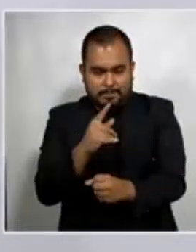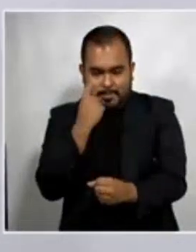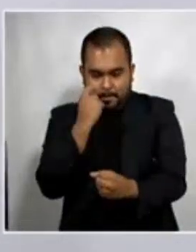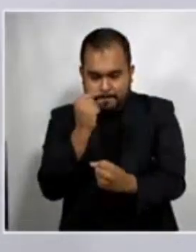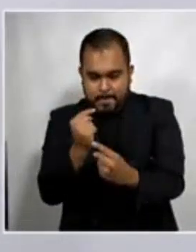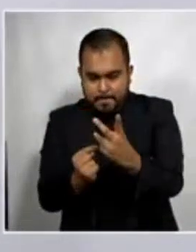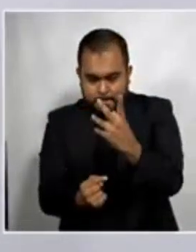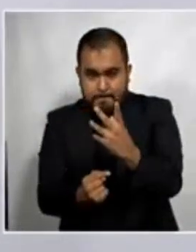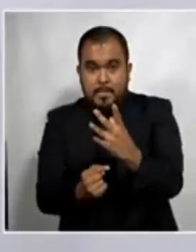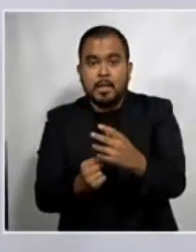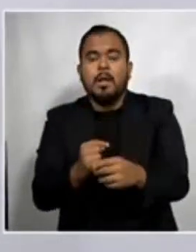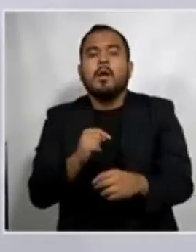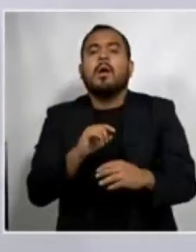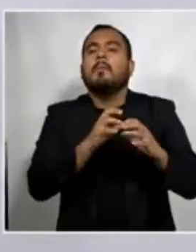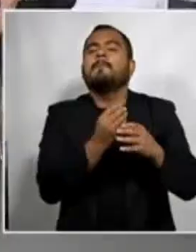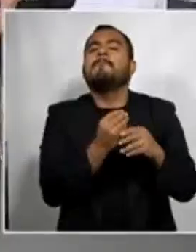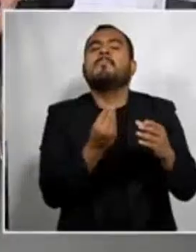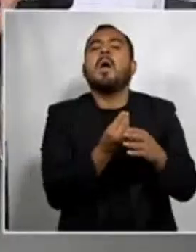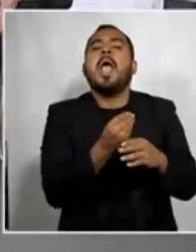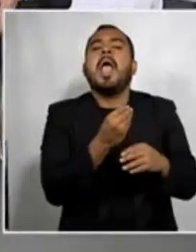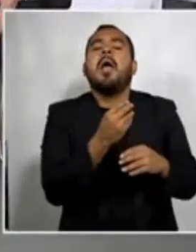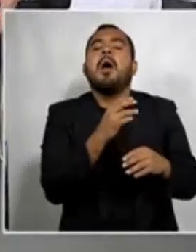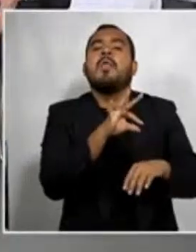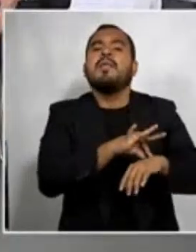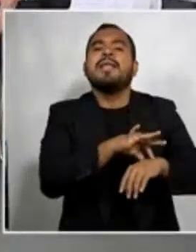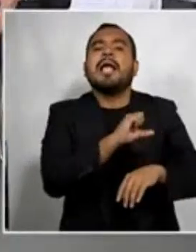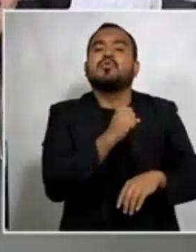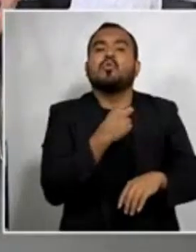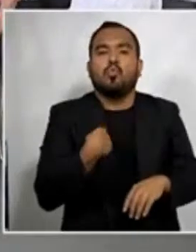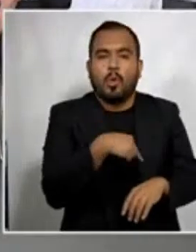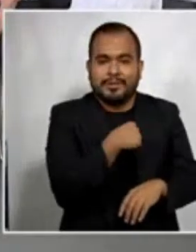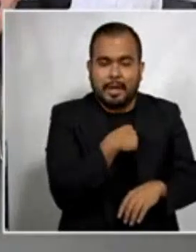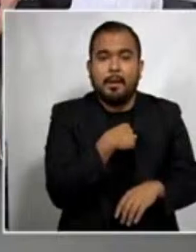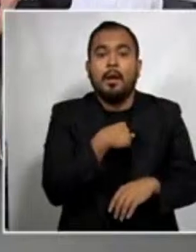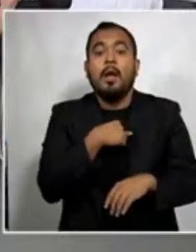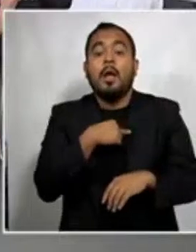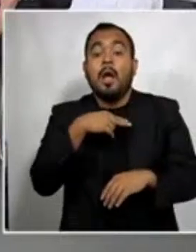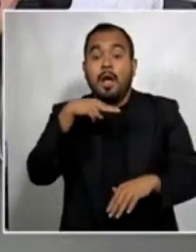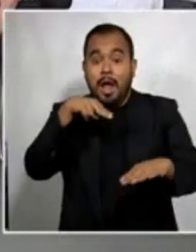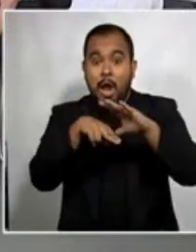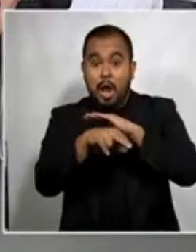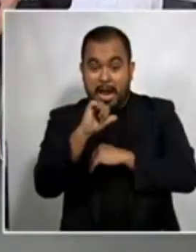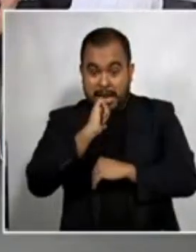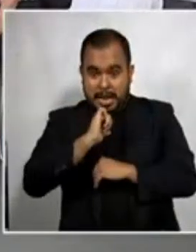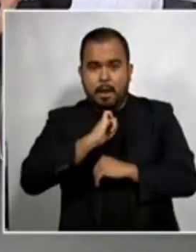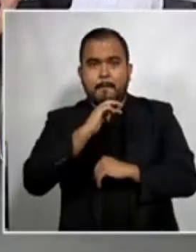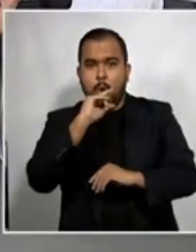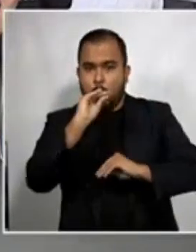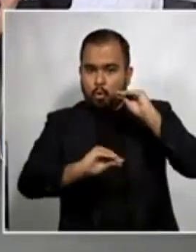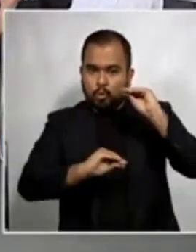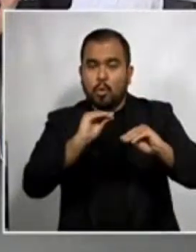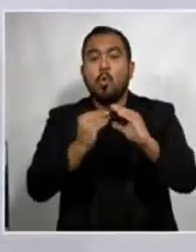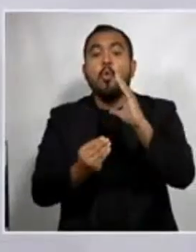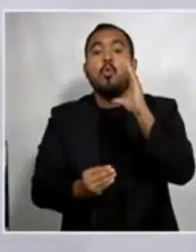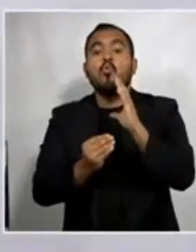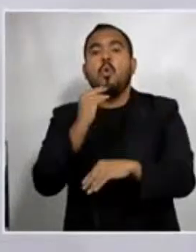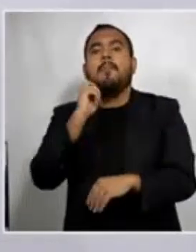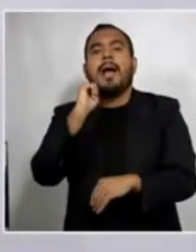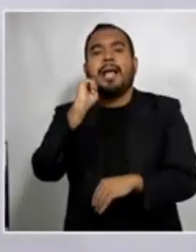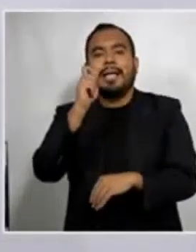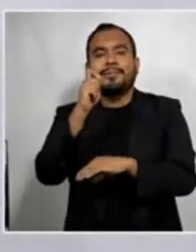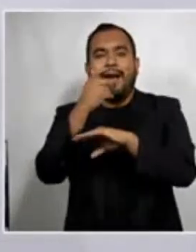es nuestra, el mejoramiento de quirófanos, las nuevas ambulancias, la ampliación de jornadas de